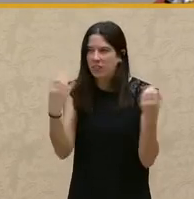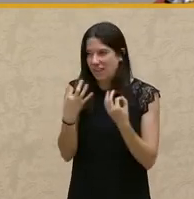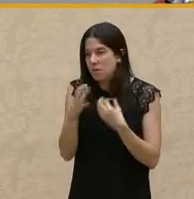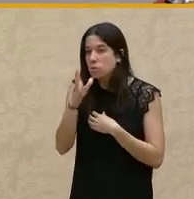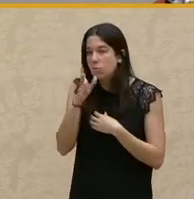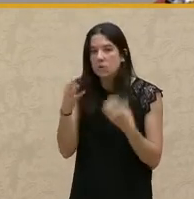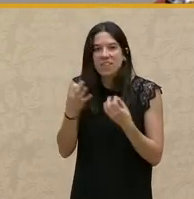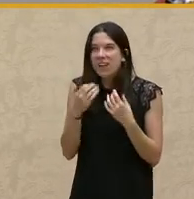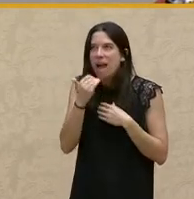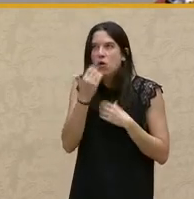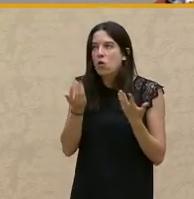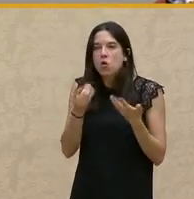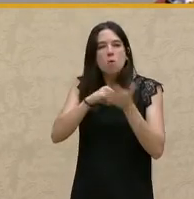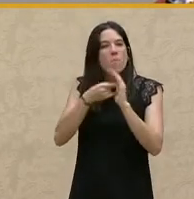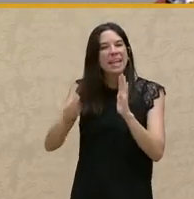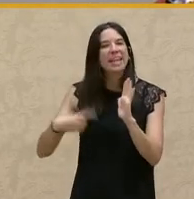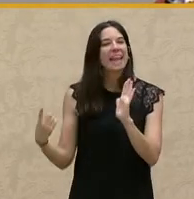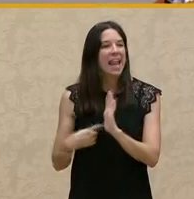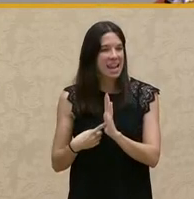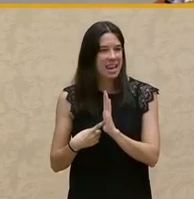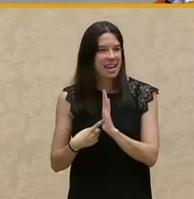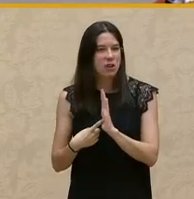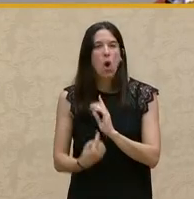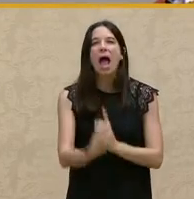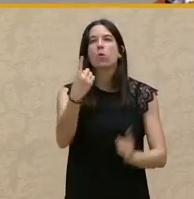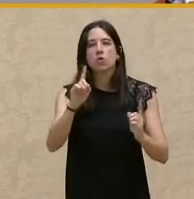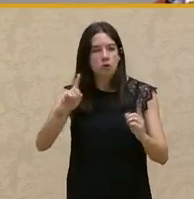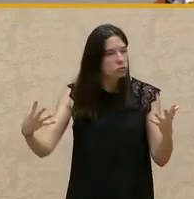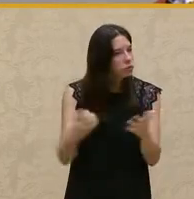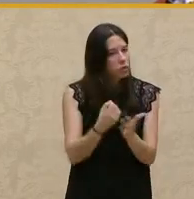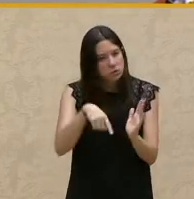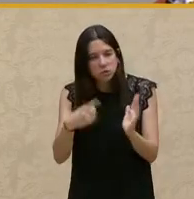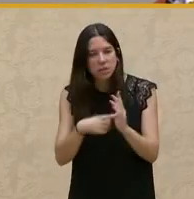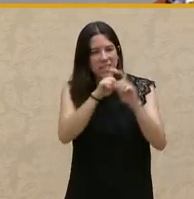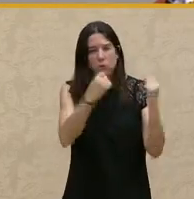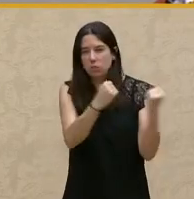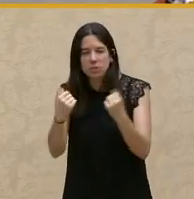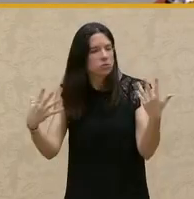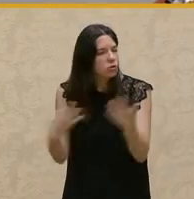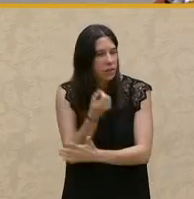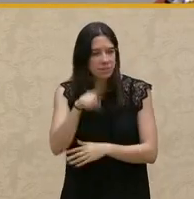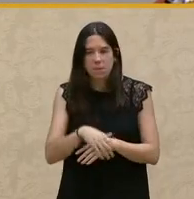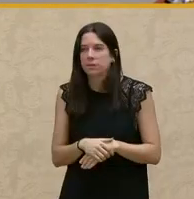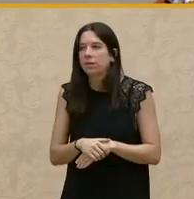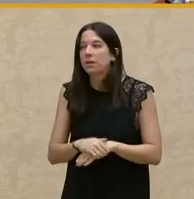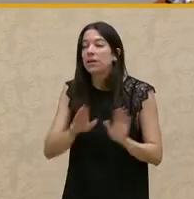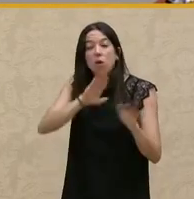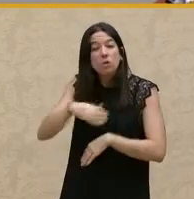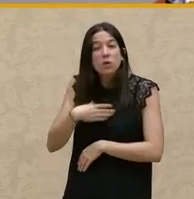como digo, un plan integral e interinstitucional. Pero quisiera terminar diciendo que, desde el Foro